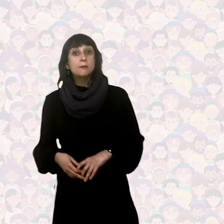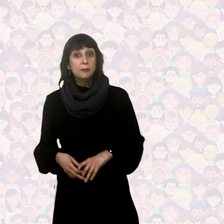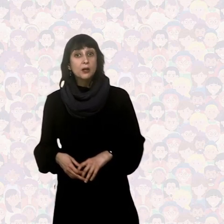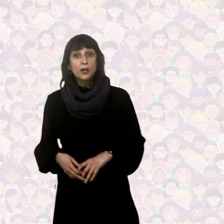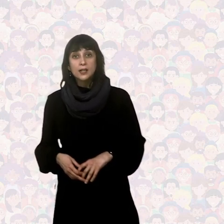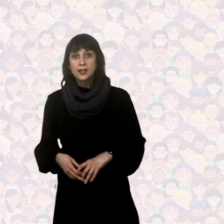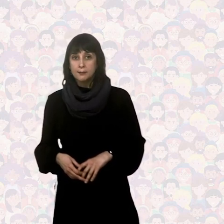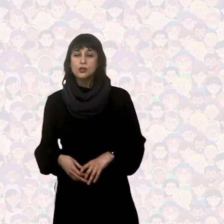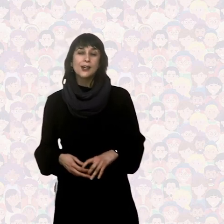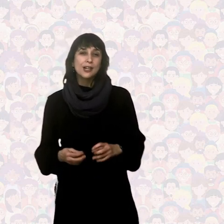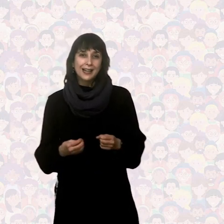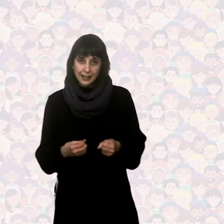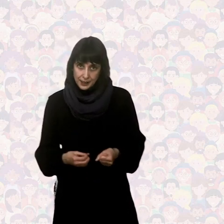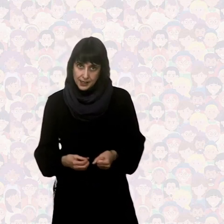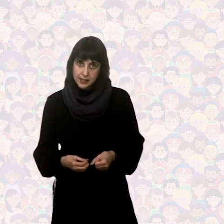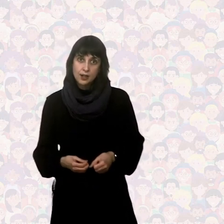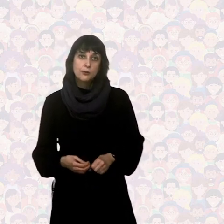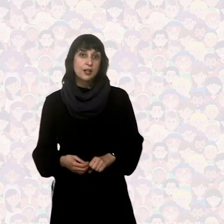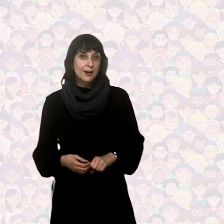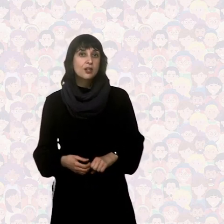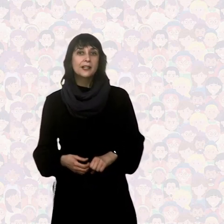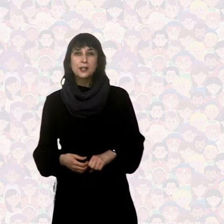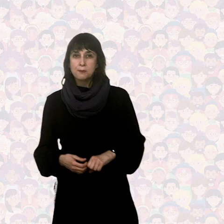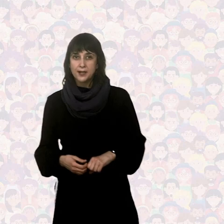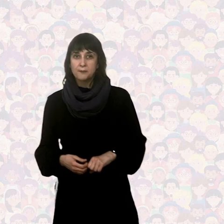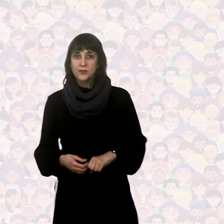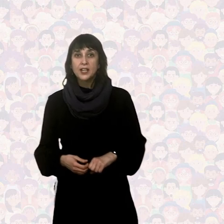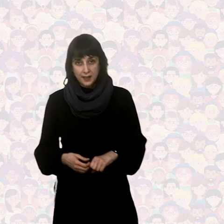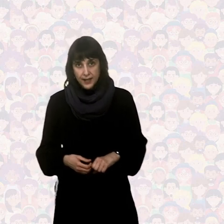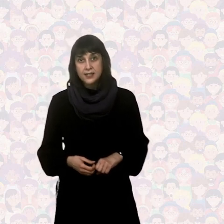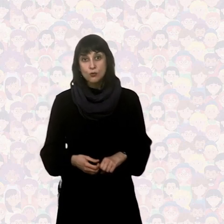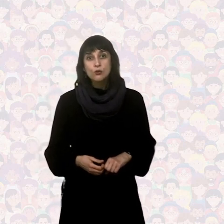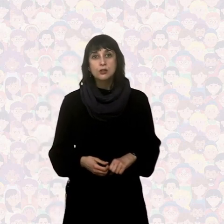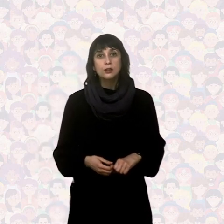y, en primer lugar, queremos daros las gracias por animaros a participar y realizar este curso